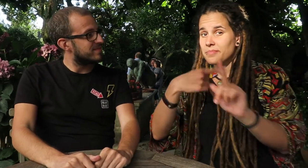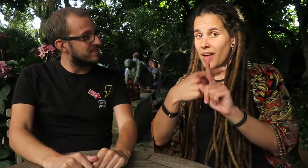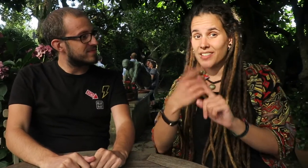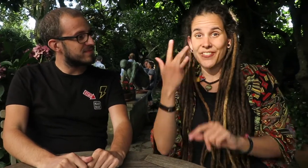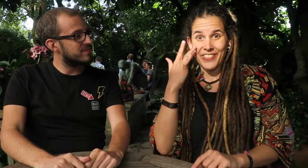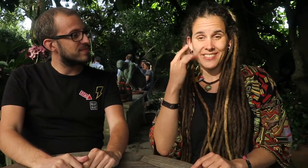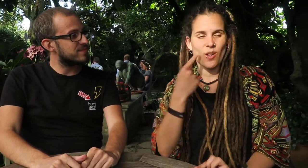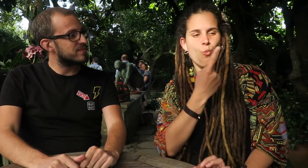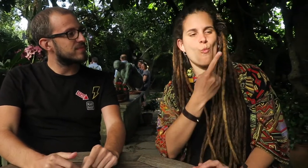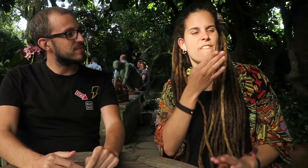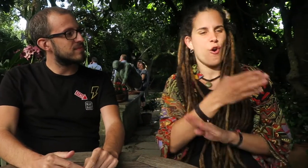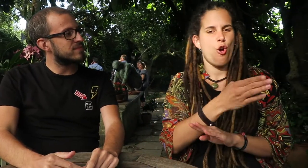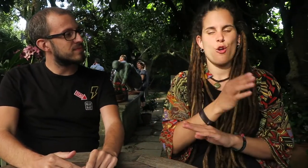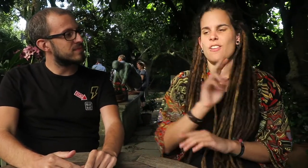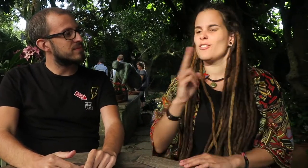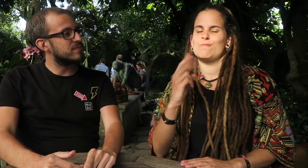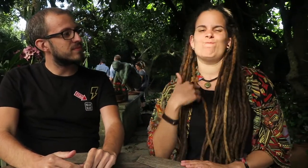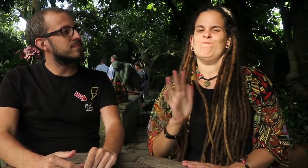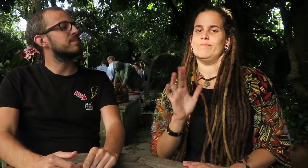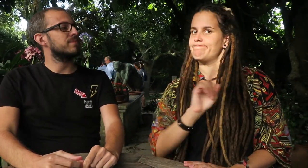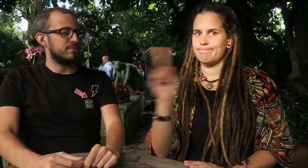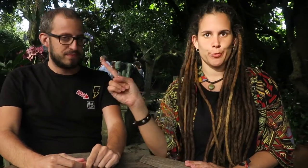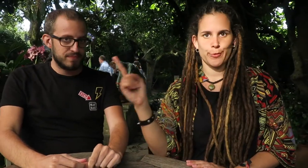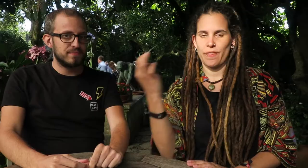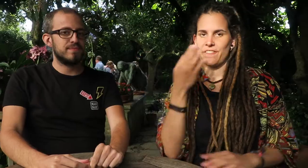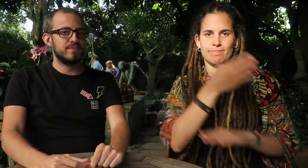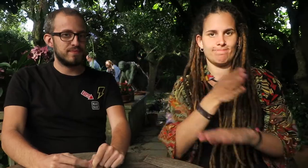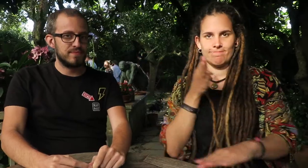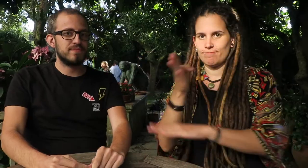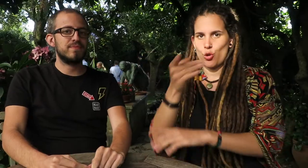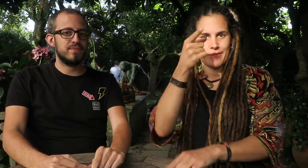Además, avisamos que es obligatorio acudir a ambas fechas, no seleccionando una al azar.